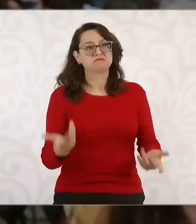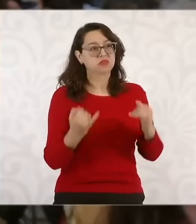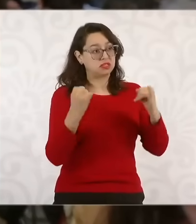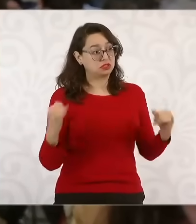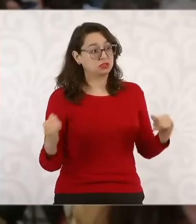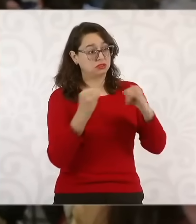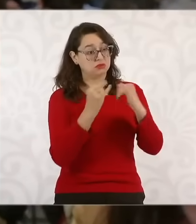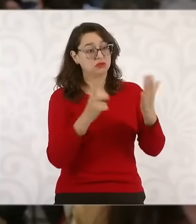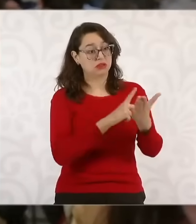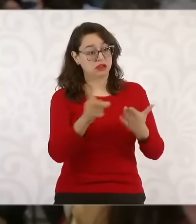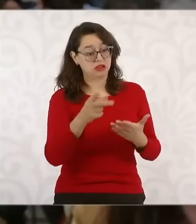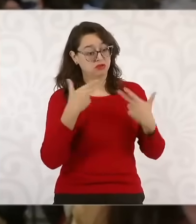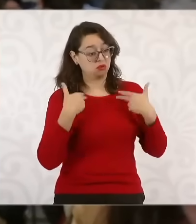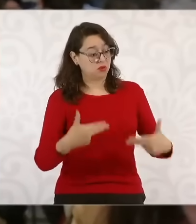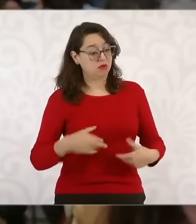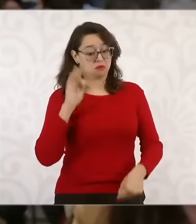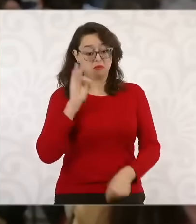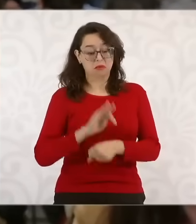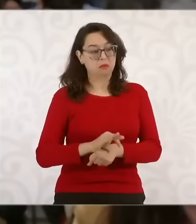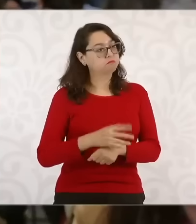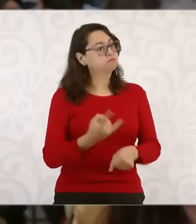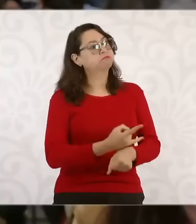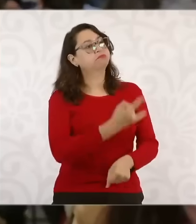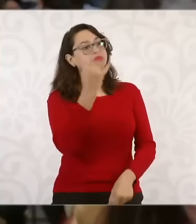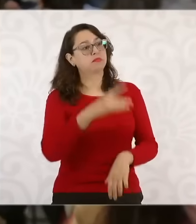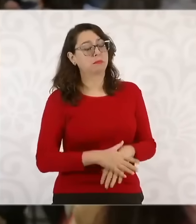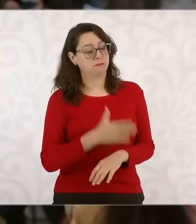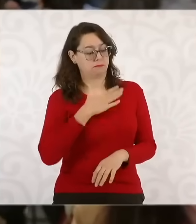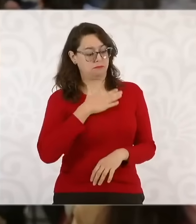nuestros derechos. Me refiero a mi propio caso en el que después de haber sido despedida de manera